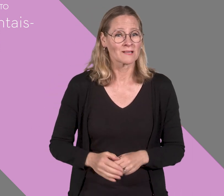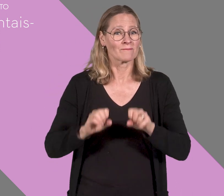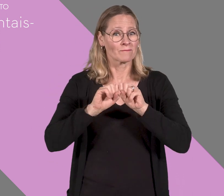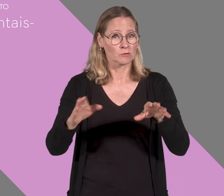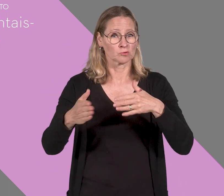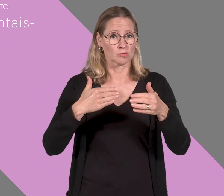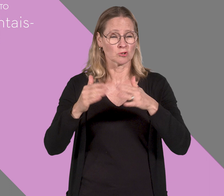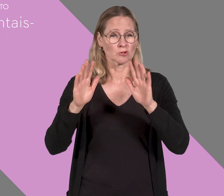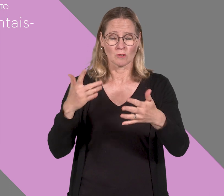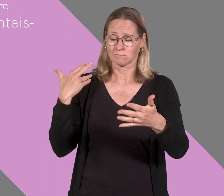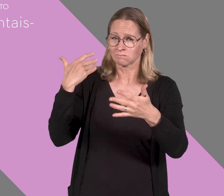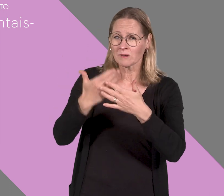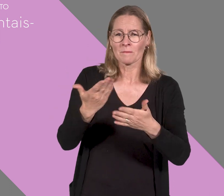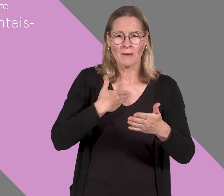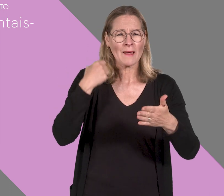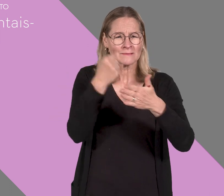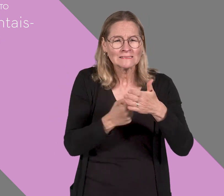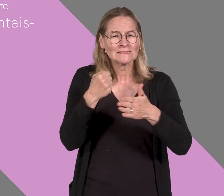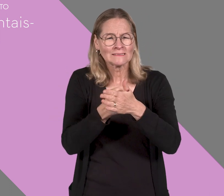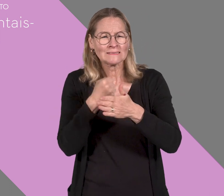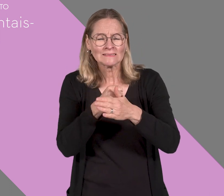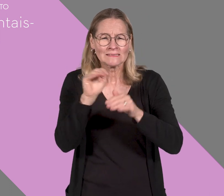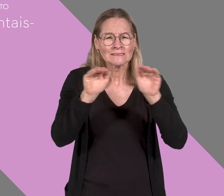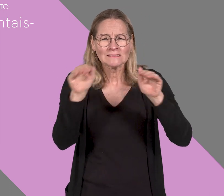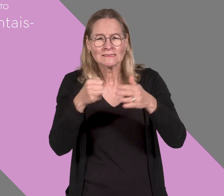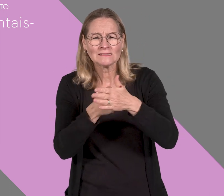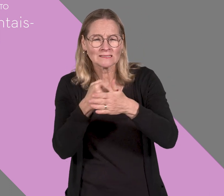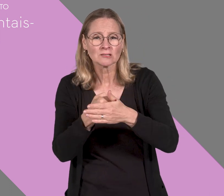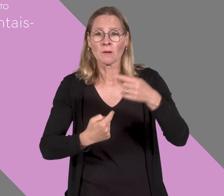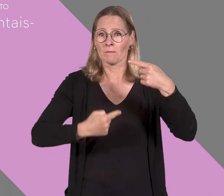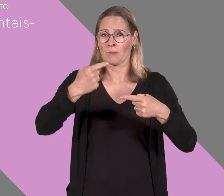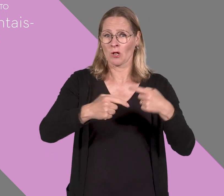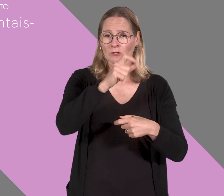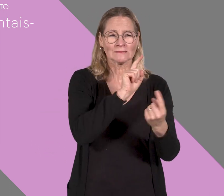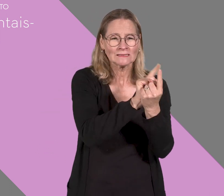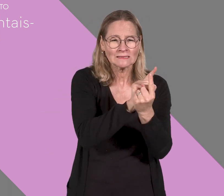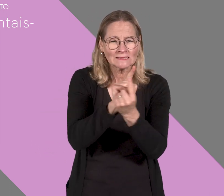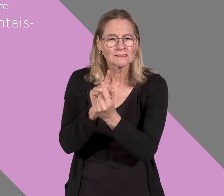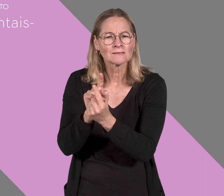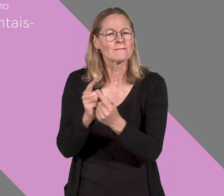Vaikuttamistyötä on tehty jo paljon, ja politiikkoja on tavattu, -